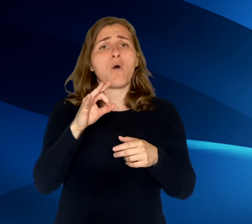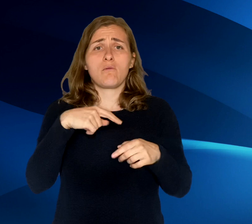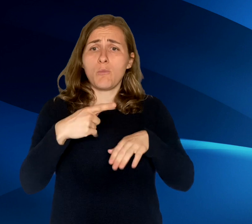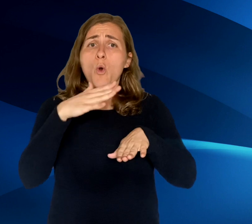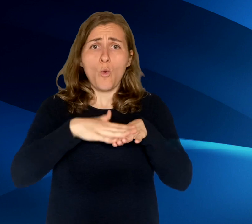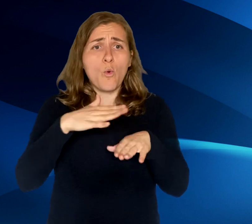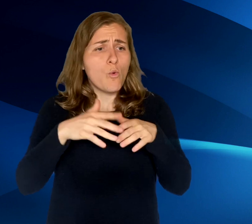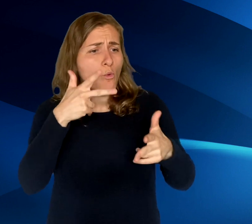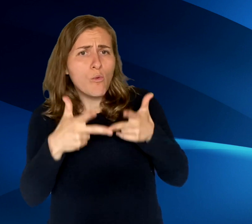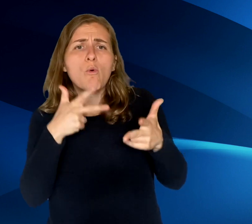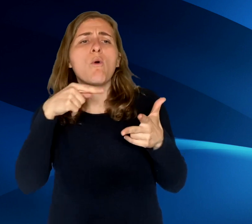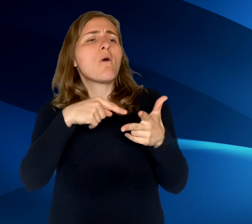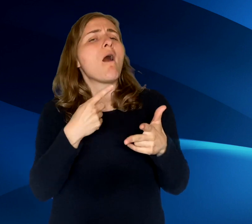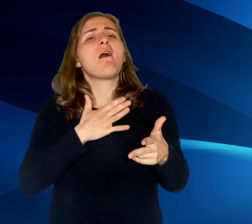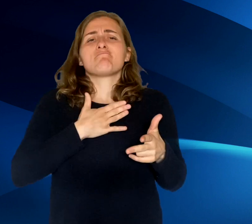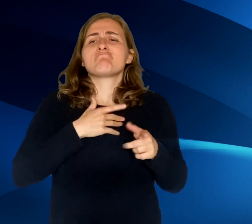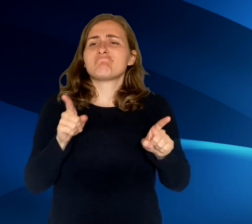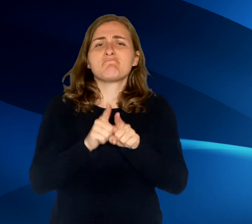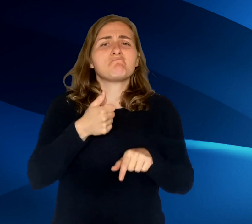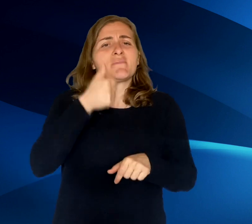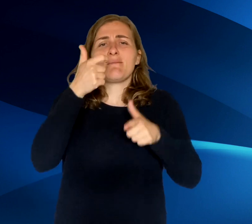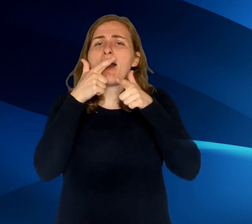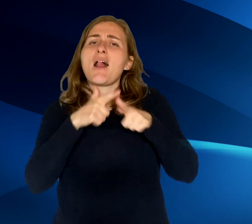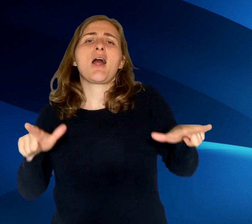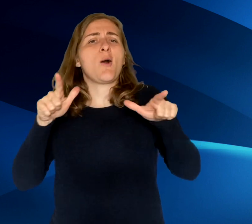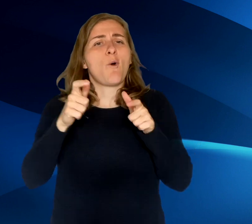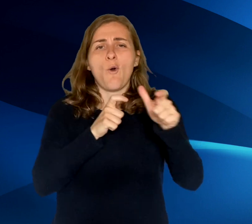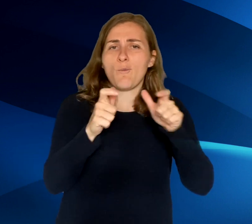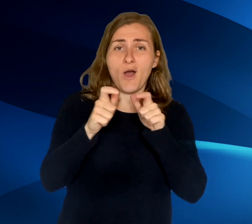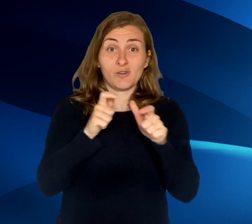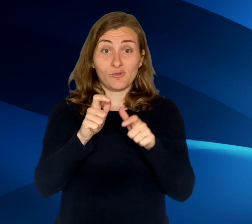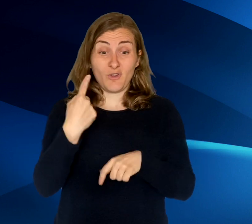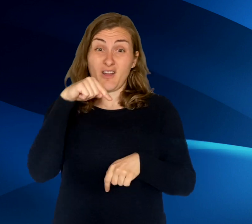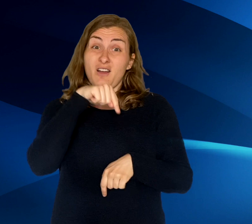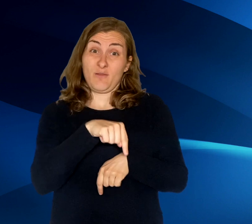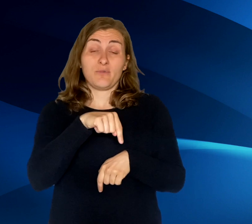o che considerano la lingua dei segni la loro primaria forma di comunicazione,